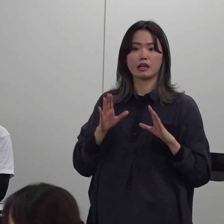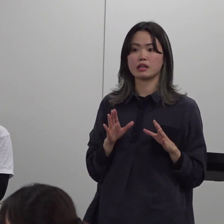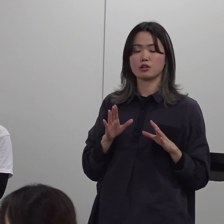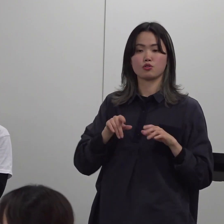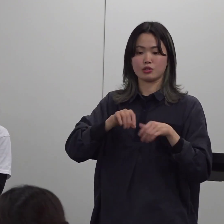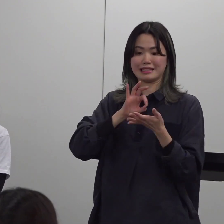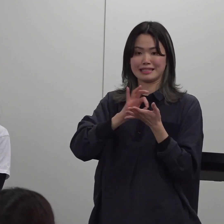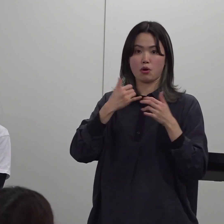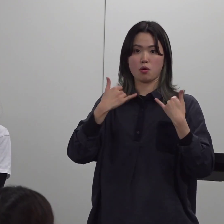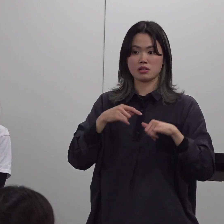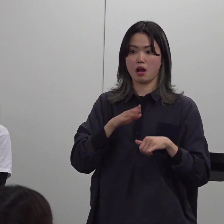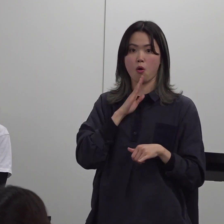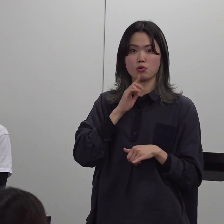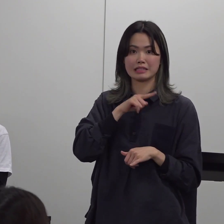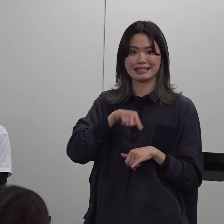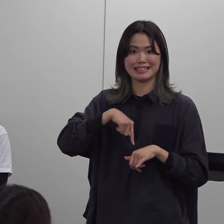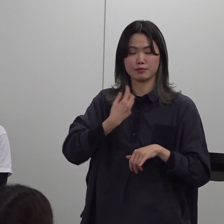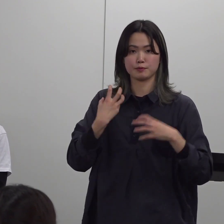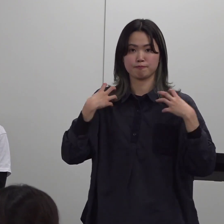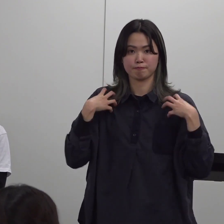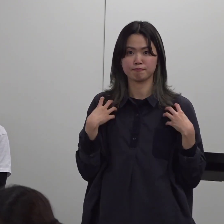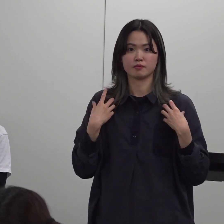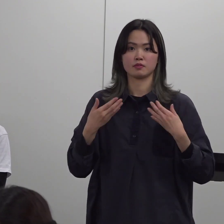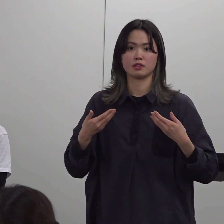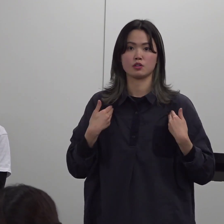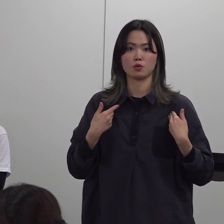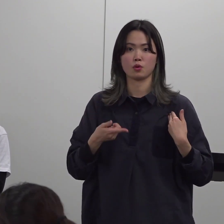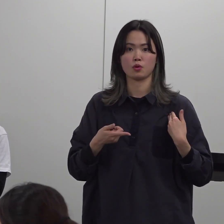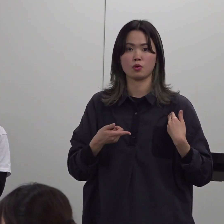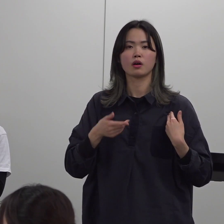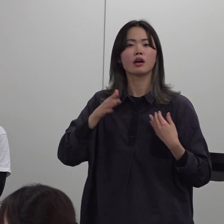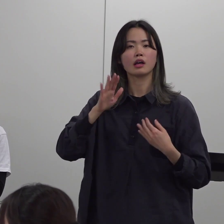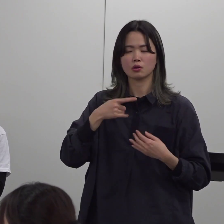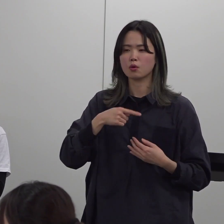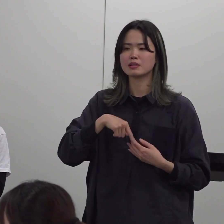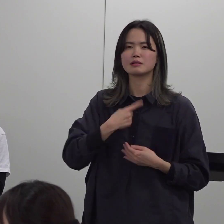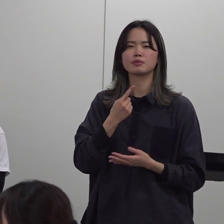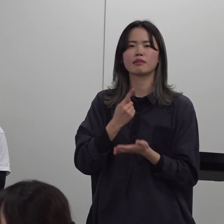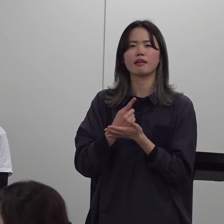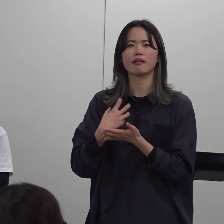ただ当事者の方ではできないことも中にはあります